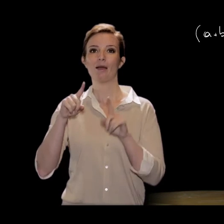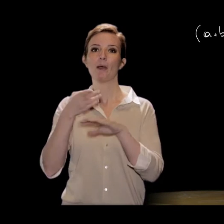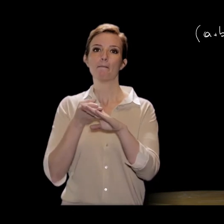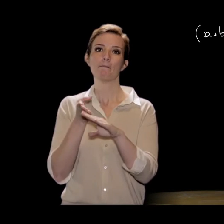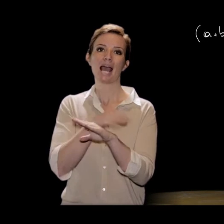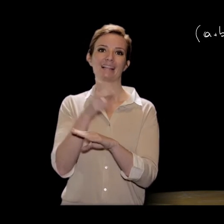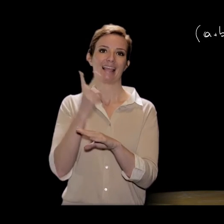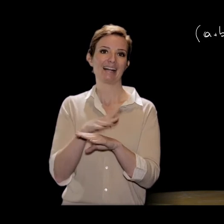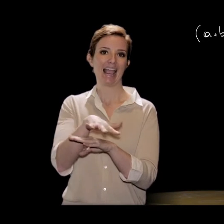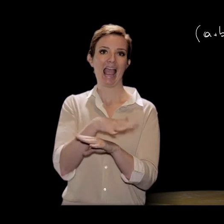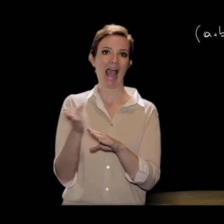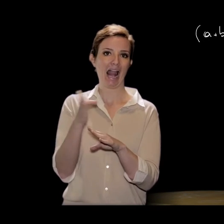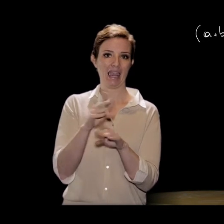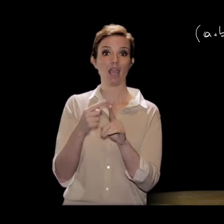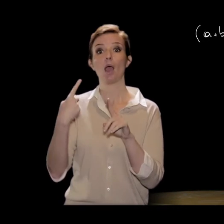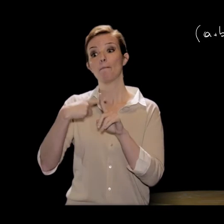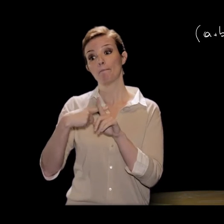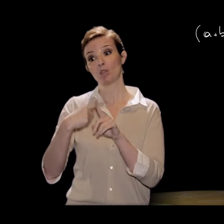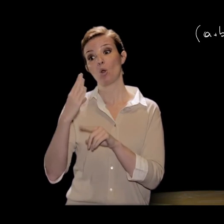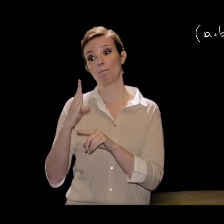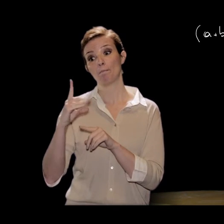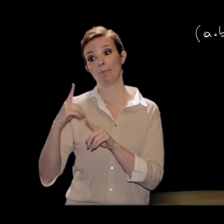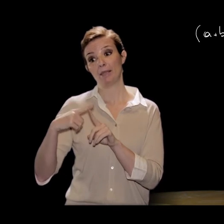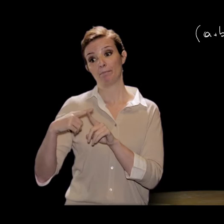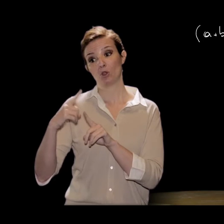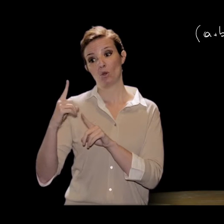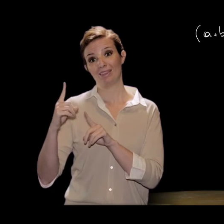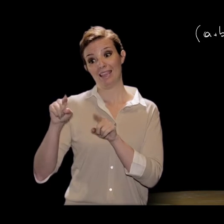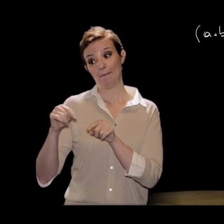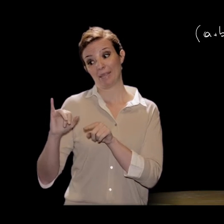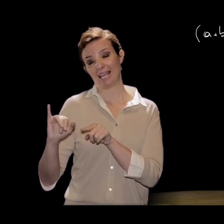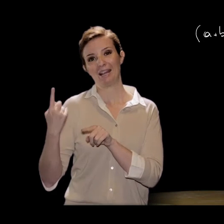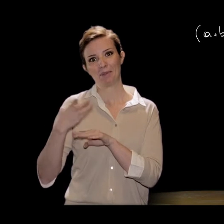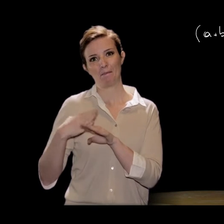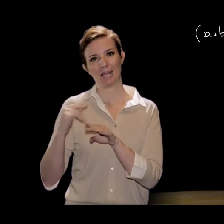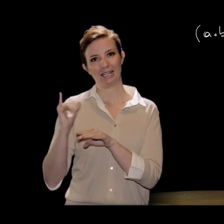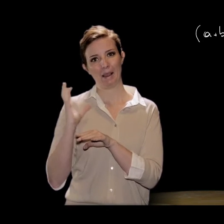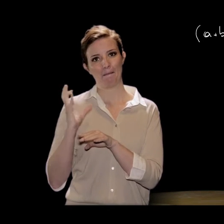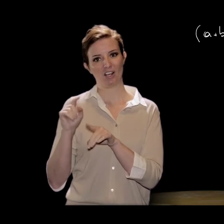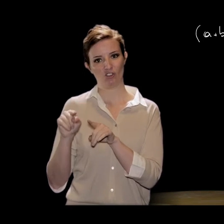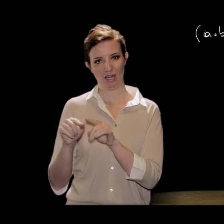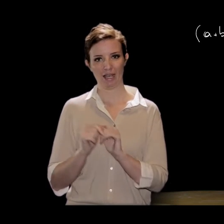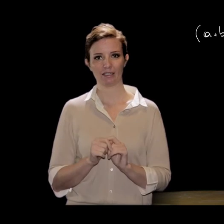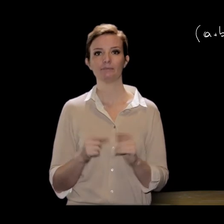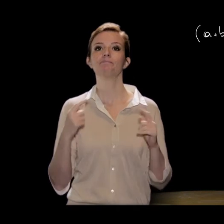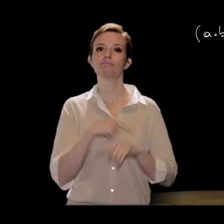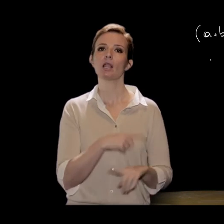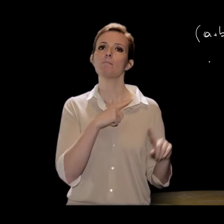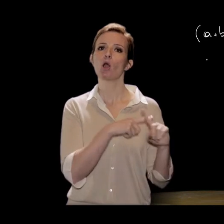più la parte immaginaria (b+d) moltiplicato i. Per quanto riguarda la moltiplicazione e la divisione,